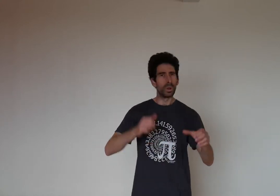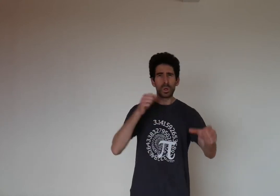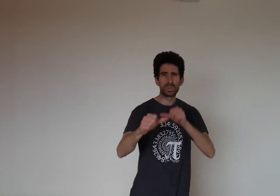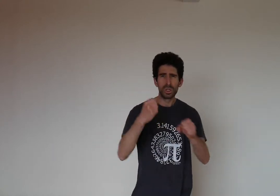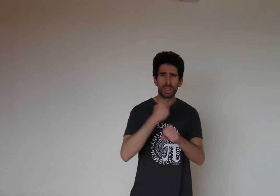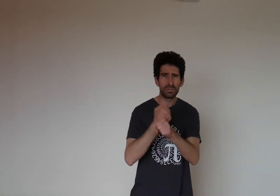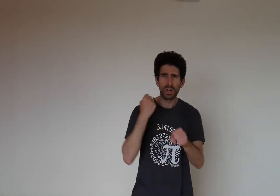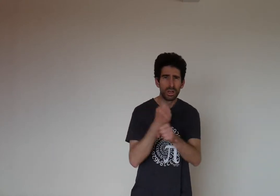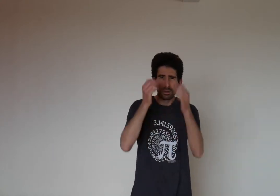Mais leurs conditions de travail...